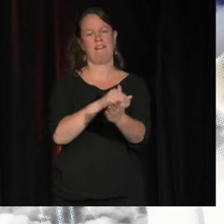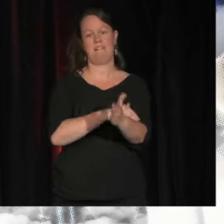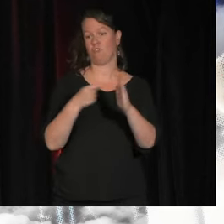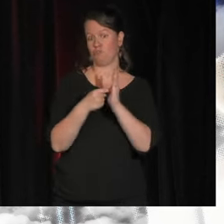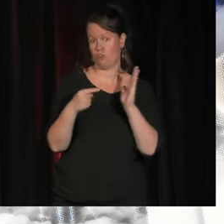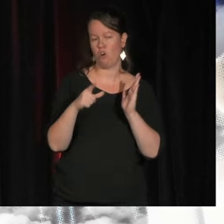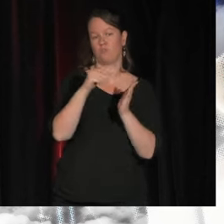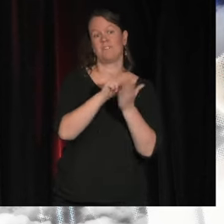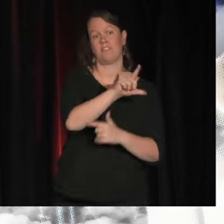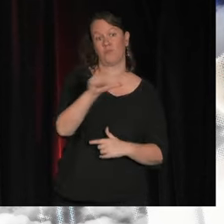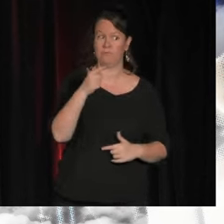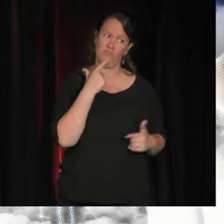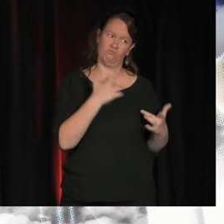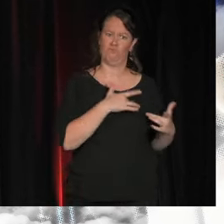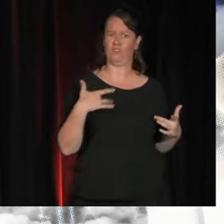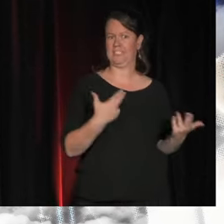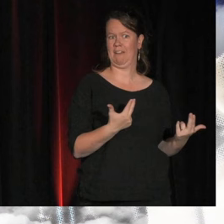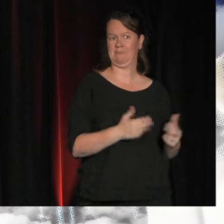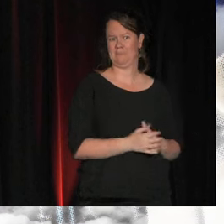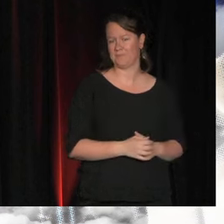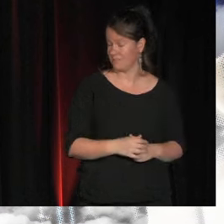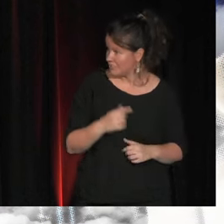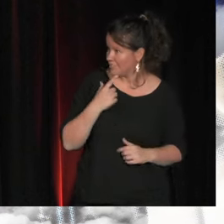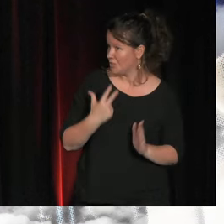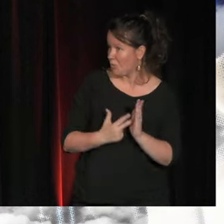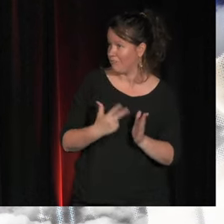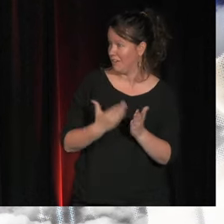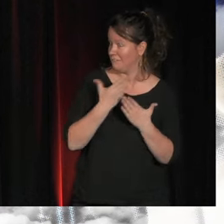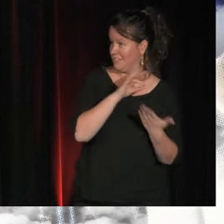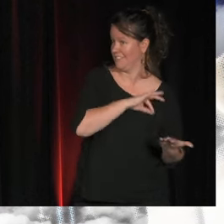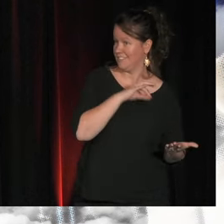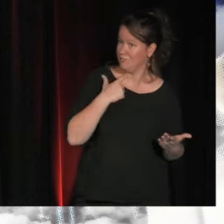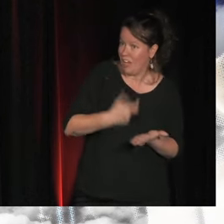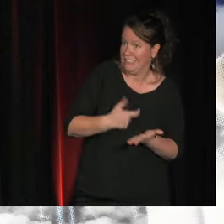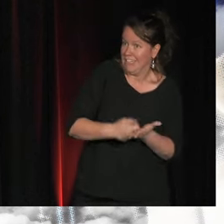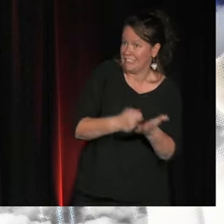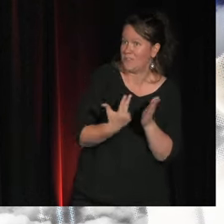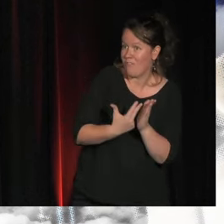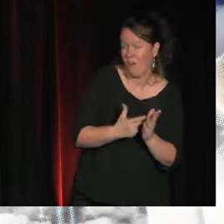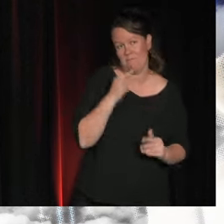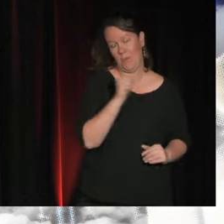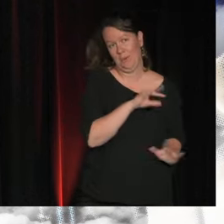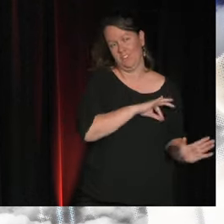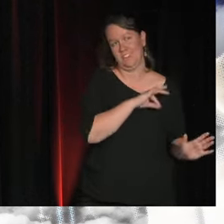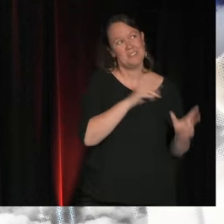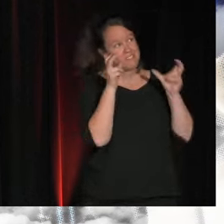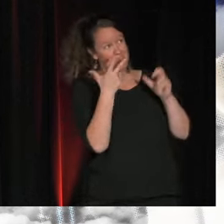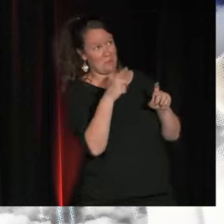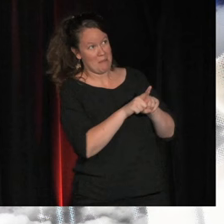Ils vont bien, merci pour eux. J'ai acheté trois fois StarCraft II quand même. Grâce à toi, c'est grâce à toi ! J'ai acheté trois fois Diablo III, donc c'est un peu grâce à moi aussi !